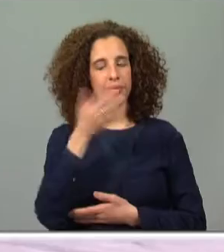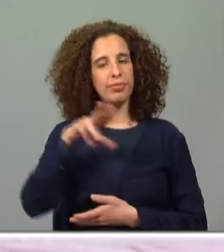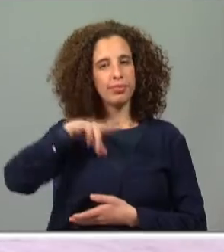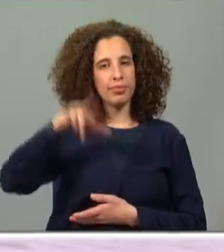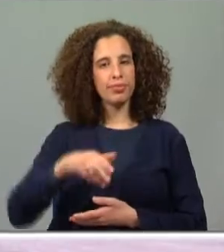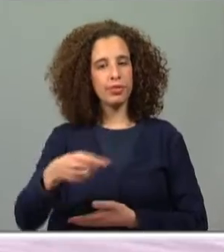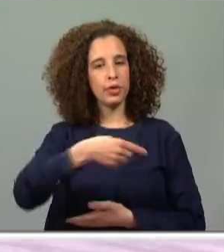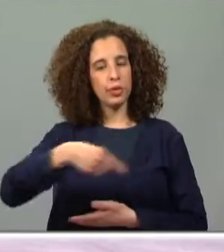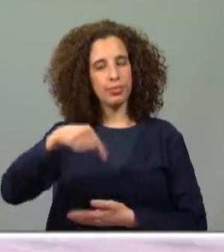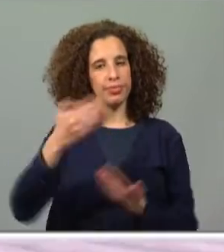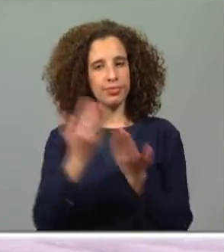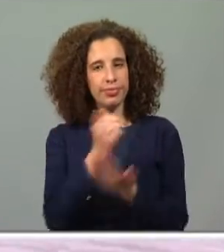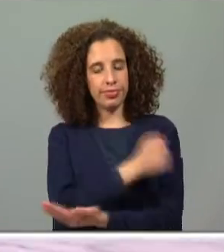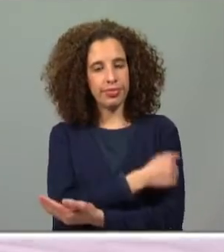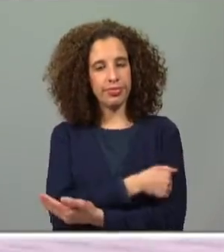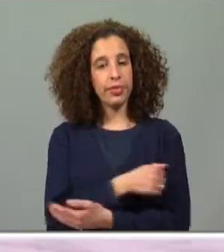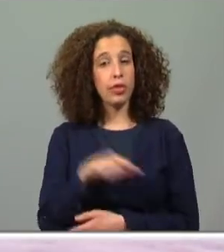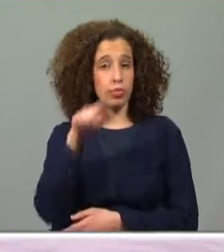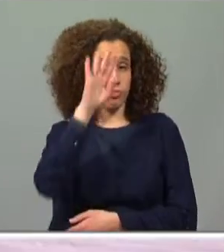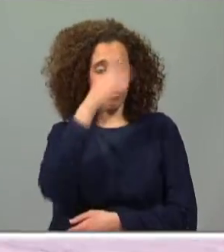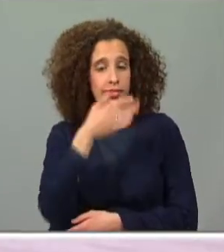português do 9º ano aqui no estudo em casa como sabes estamos com Clarice 9年級葡萄牙語在這裡學習如你所知，我們和克拉麗絲在一起